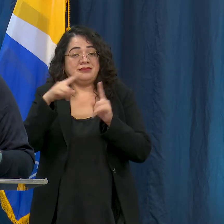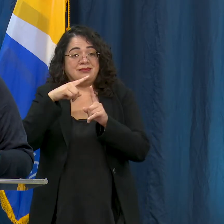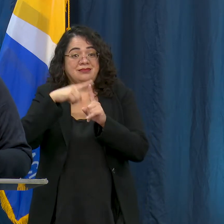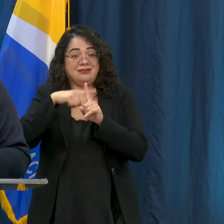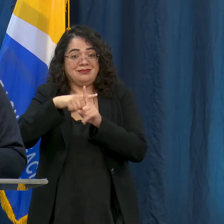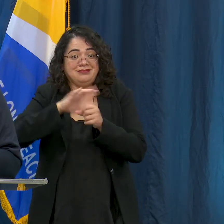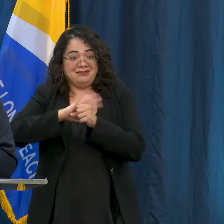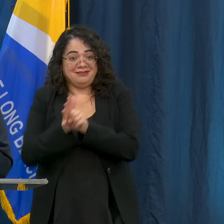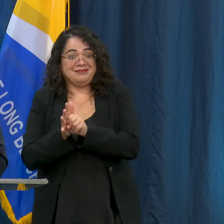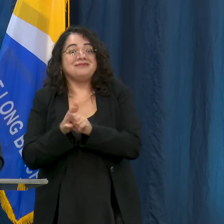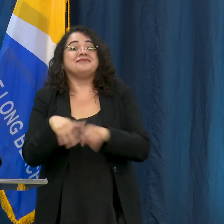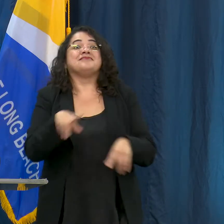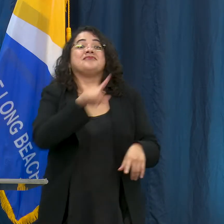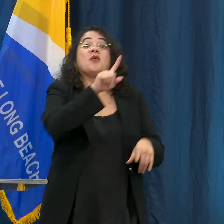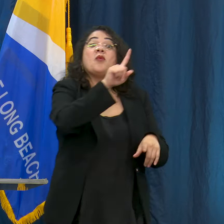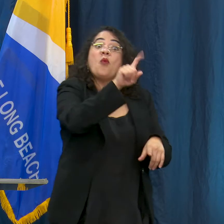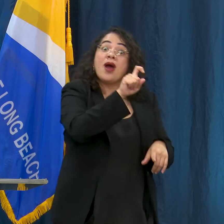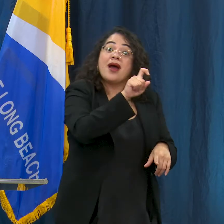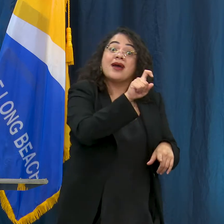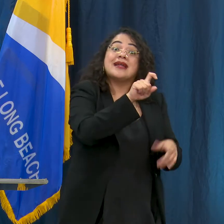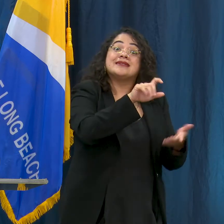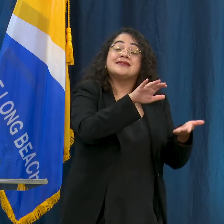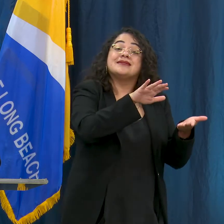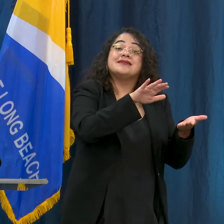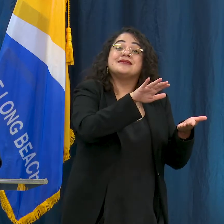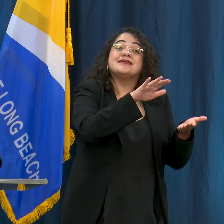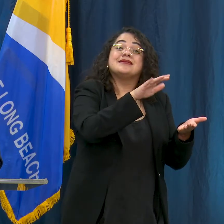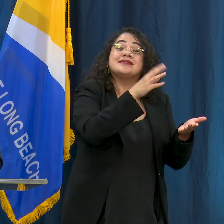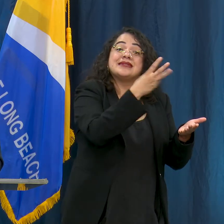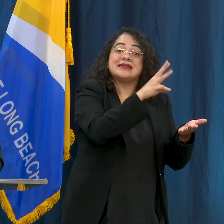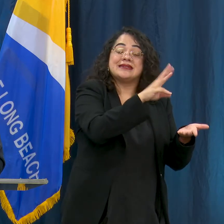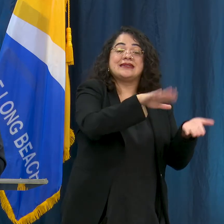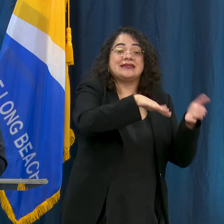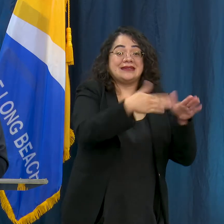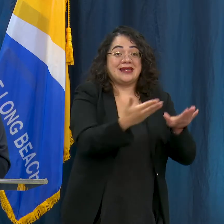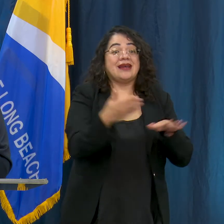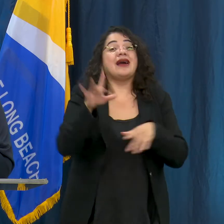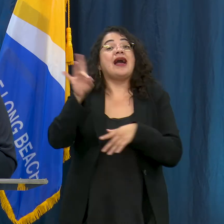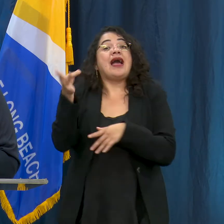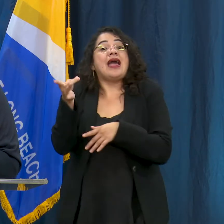a media que continúa MOS rehab rien de nuestras economía de manera Segura es